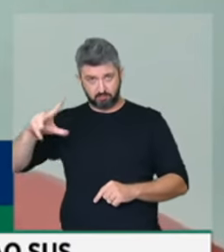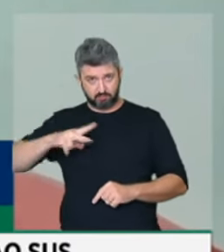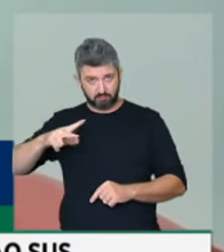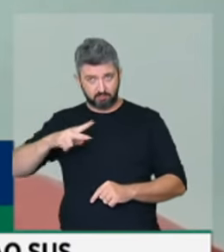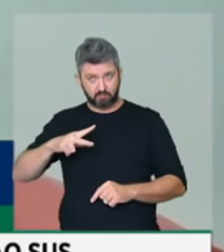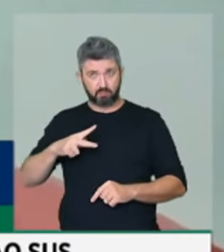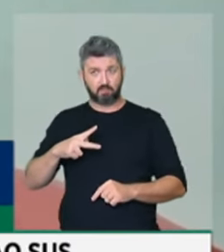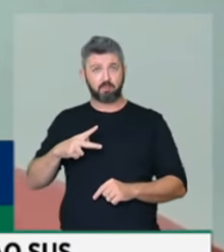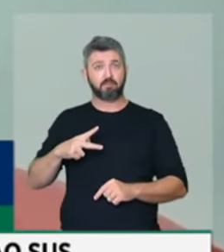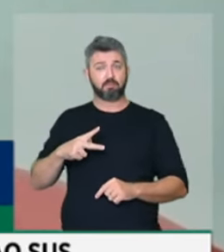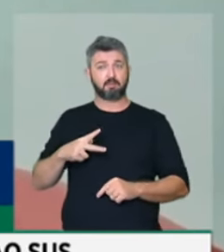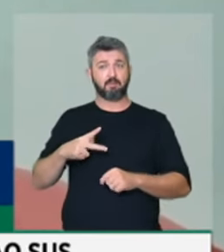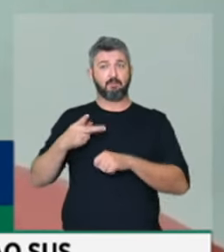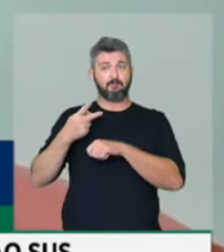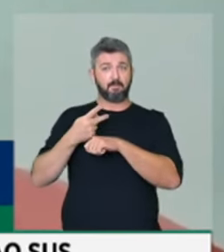PROCURARAM, SENTARAM A MESA, TERÃO O PRIVILÉGIO DE TER